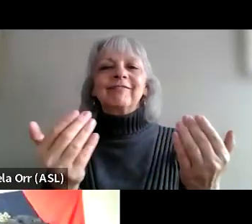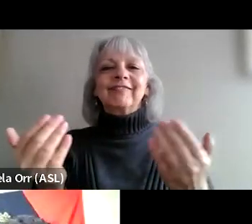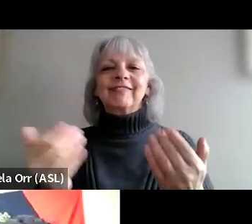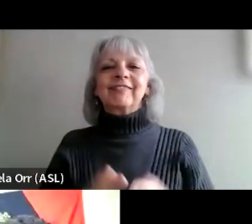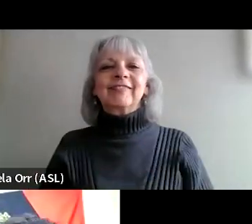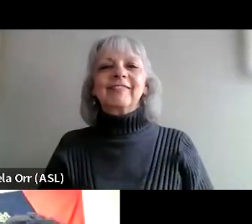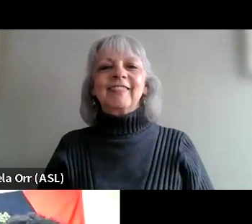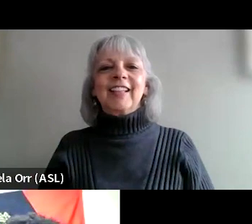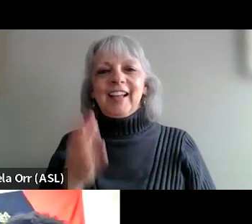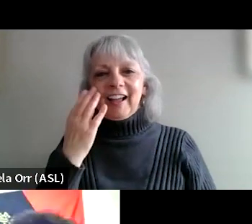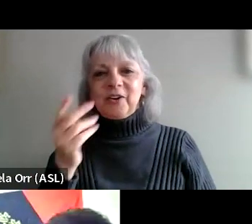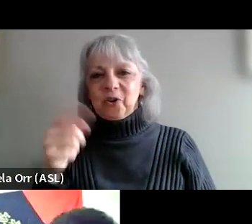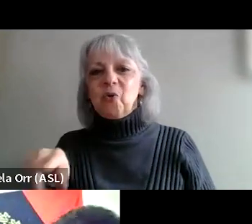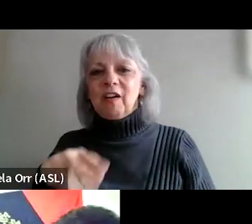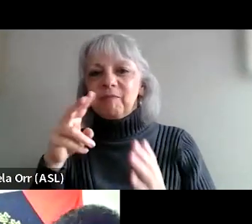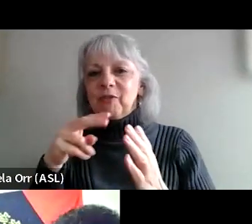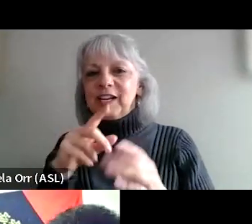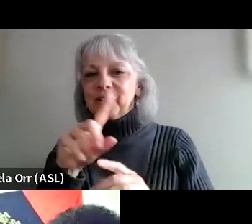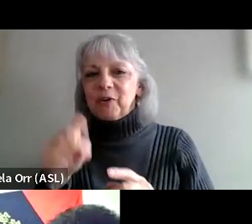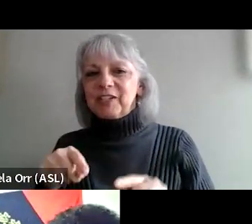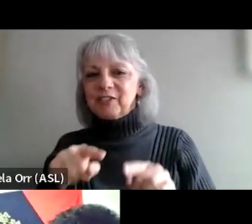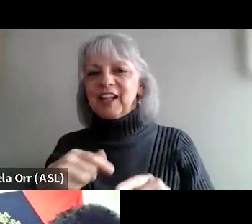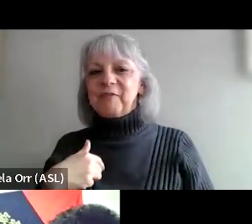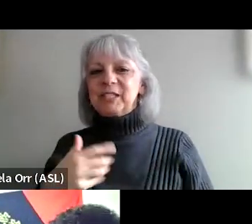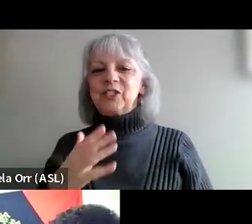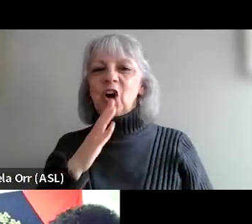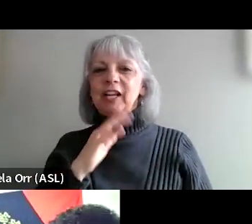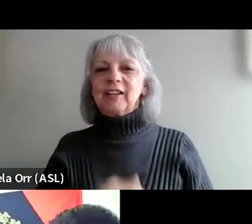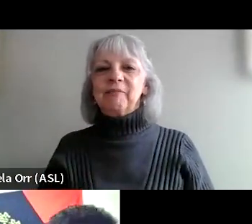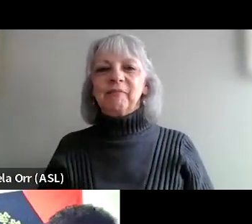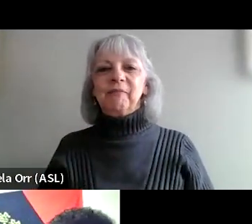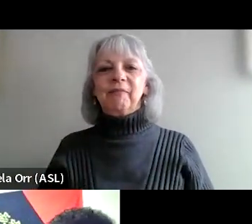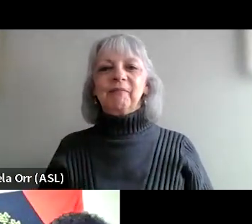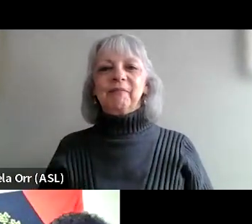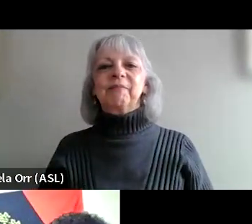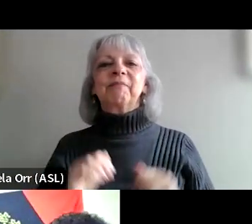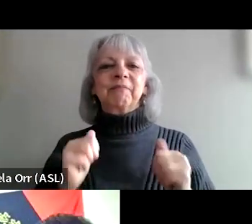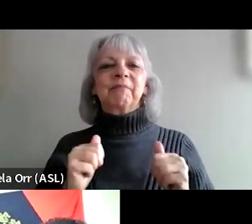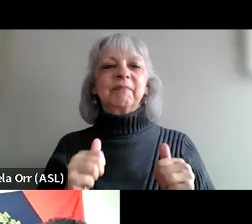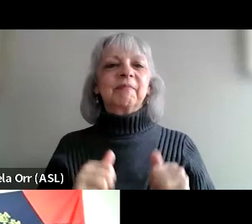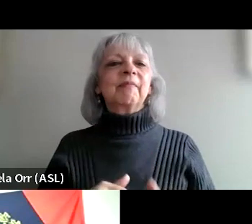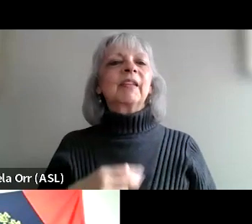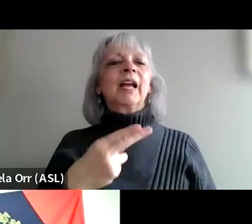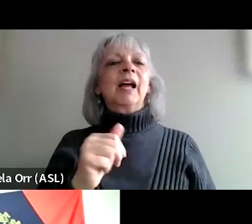Sé que han revisado las preguntas mientras yo hablaba. DeAnthony y Hanna, les toca. Iba a decir,